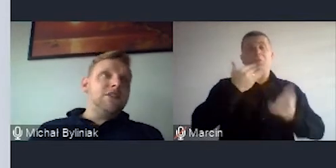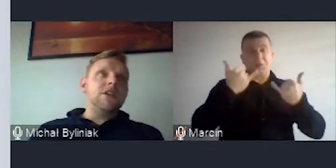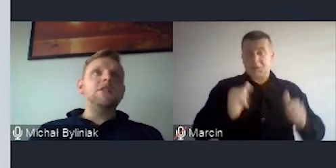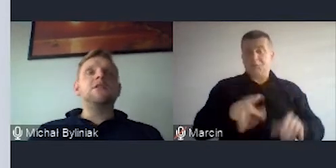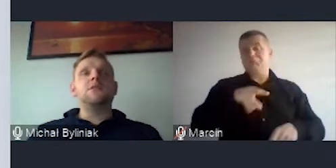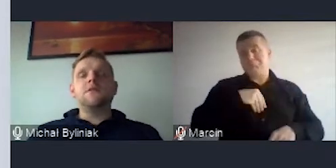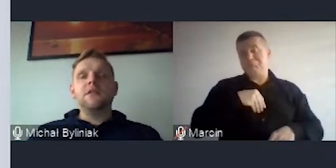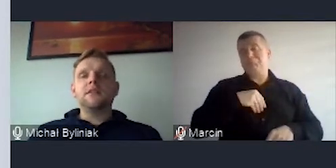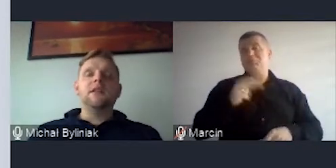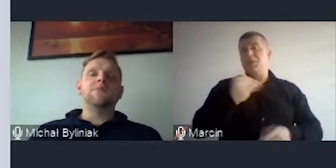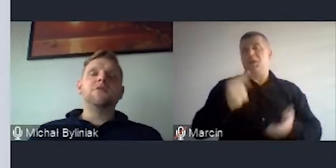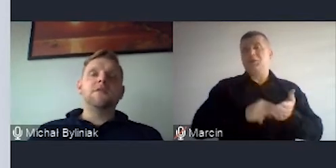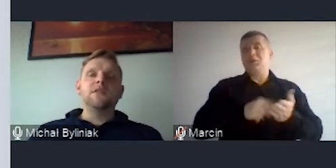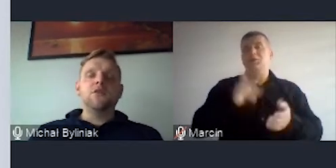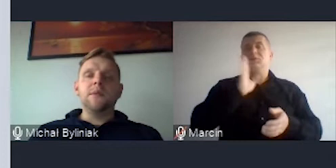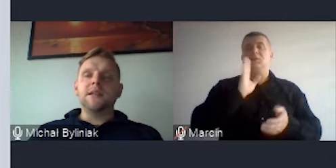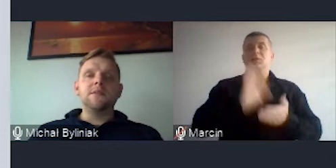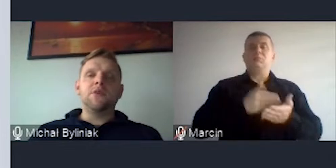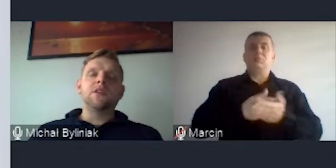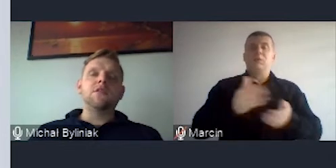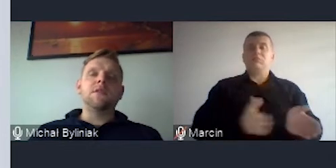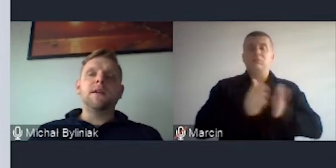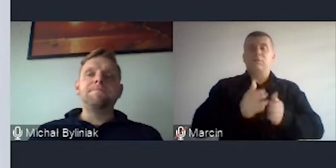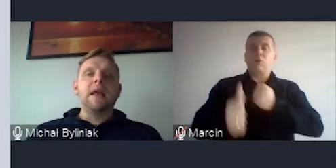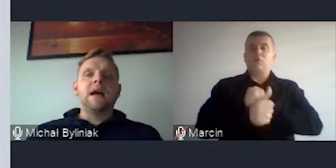Najczęściej są to wydatki na przegotowanie dokumentacji projektowej,